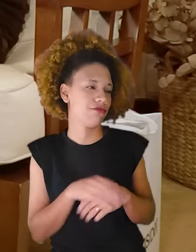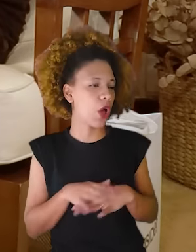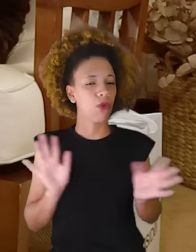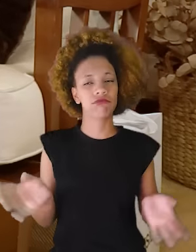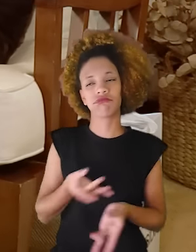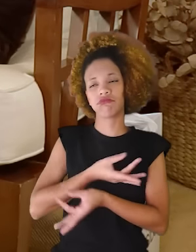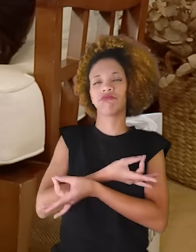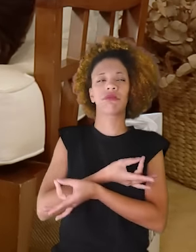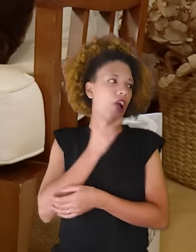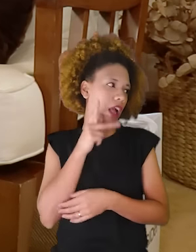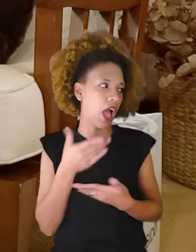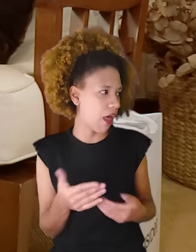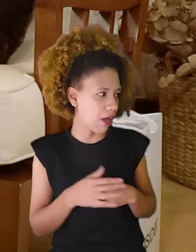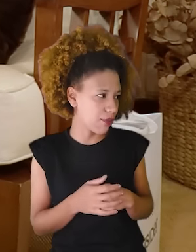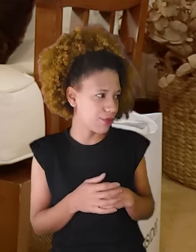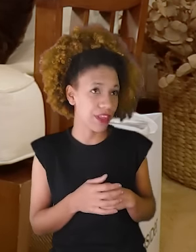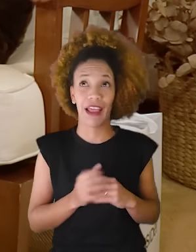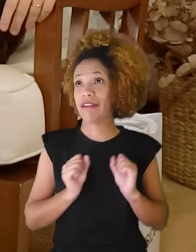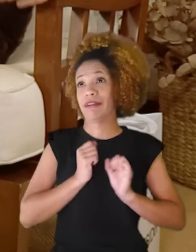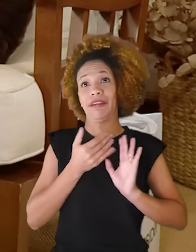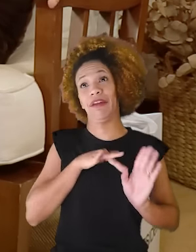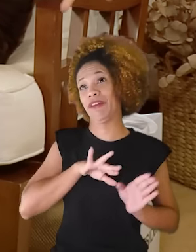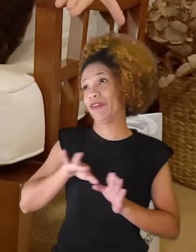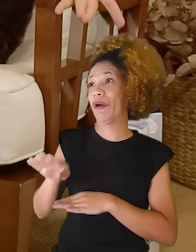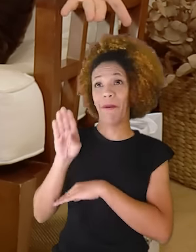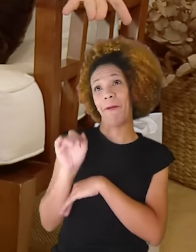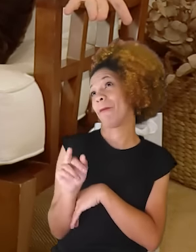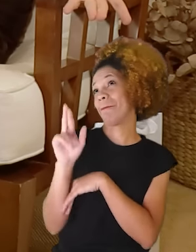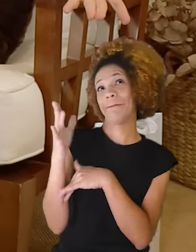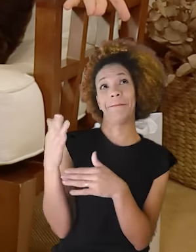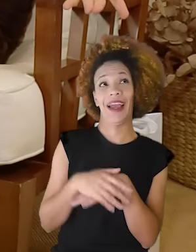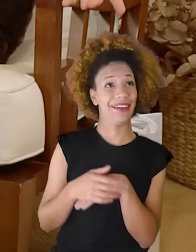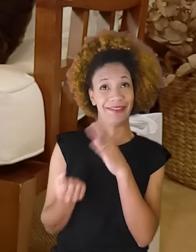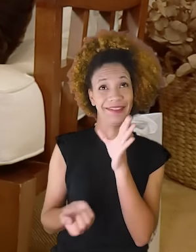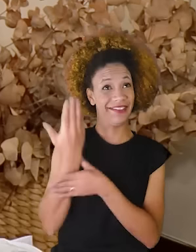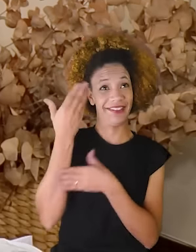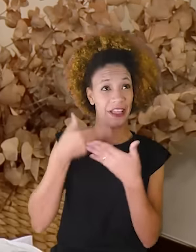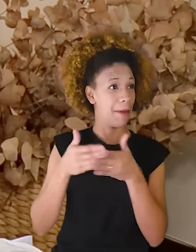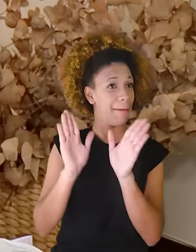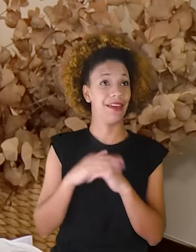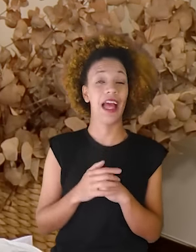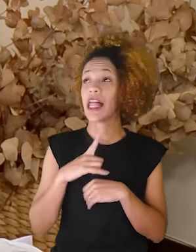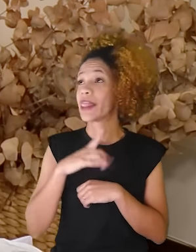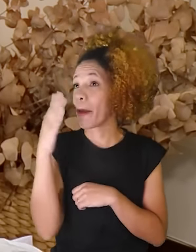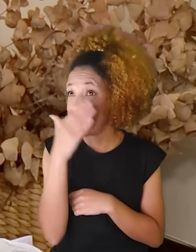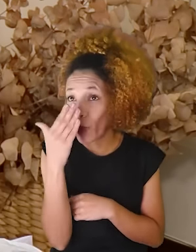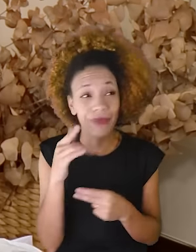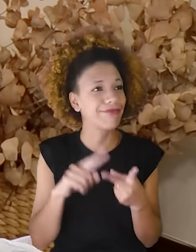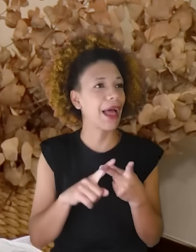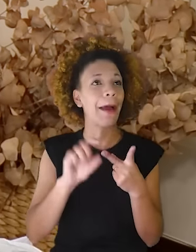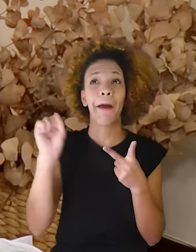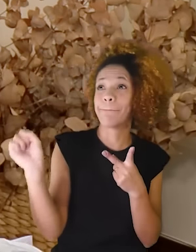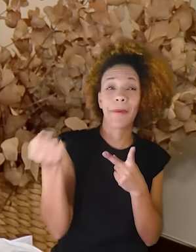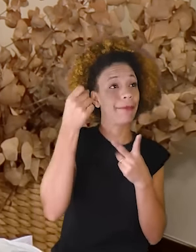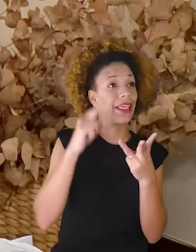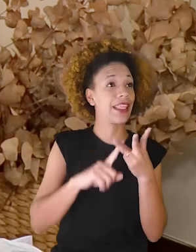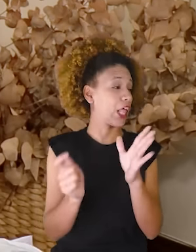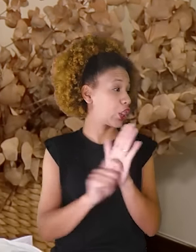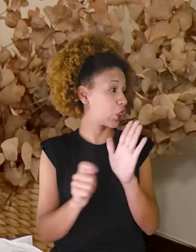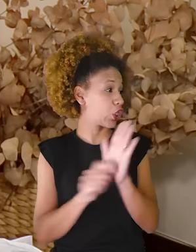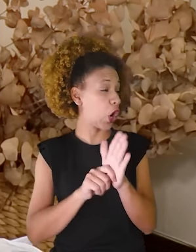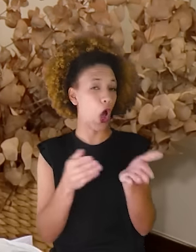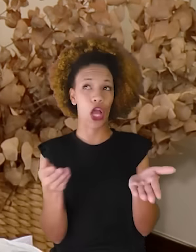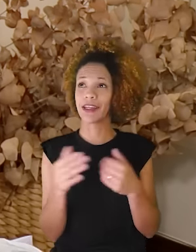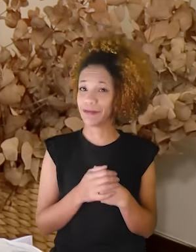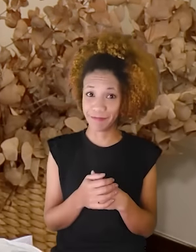yoga [ __ ] o cara quer tirar ansiedade vou abrir um barro é um lugar que tem [ __ ] bebida e droga